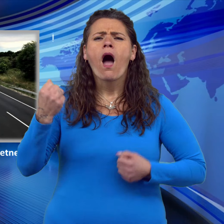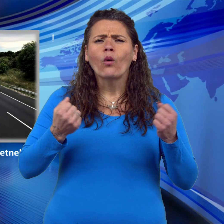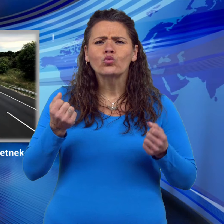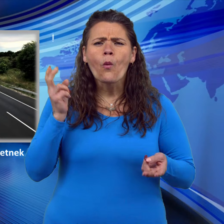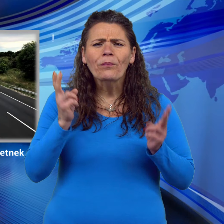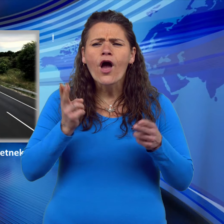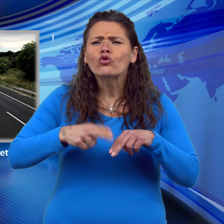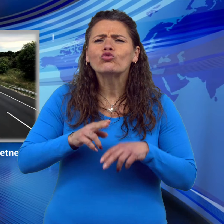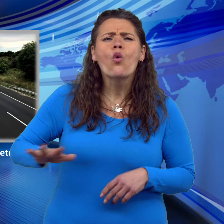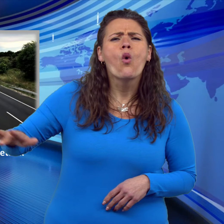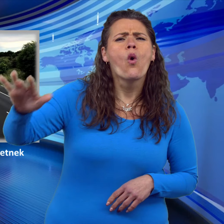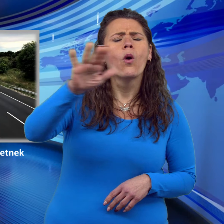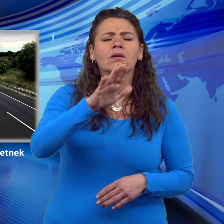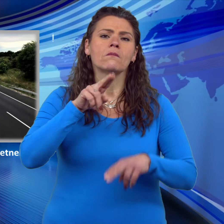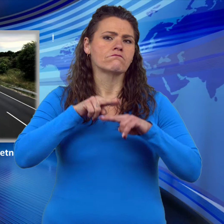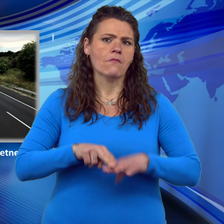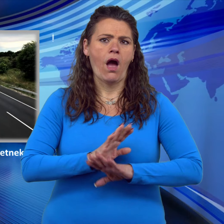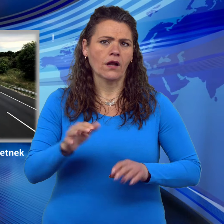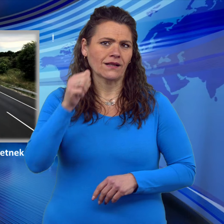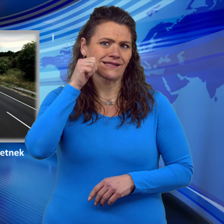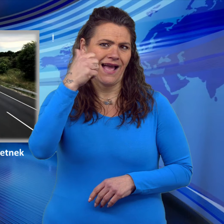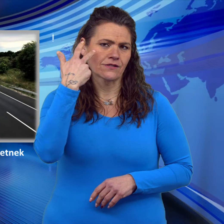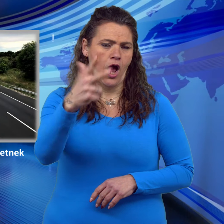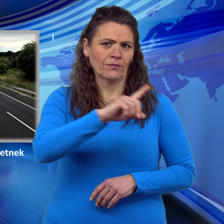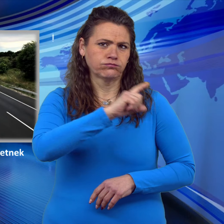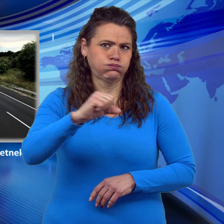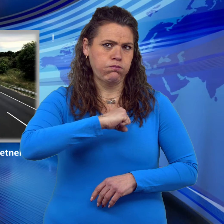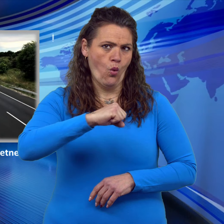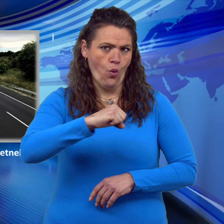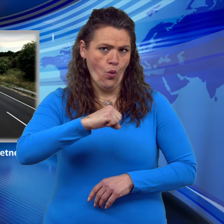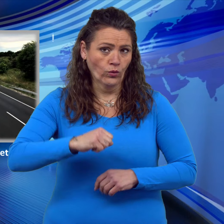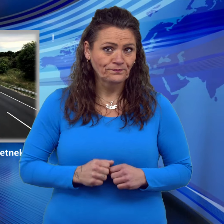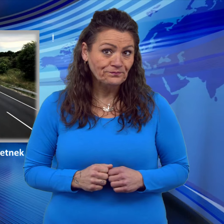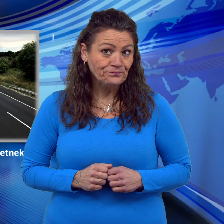de a sztráda többi szakaszán továbbra is marad a 130 km/órás korlátozás.